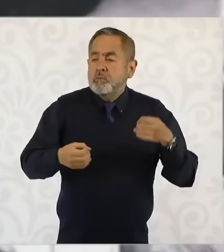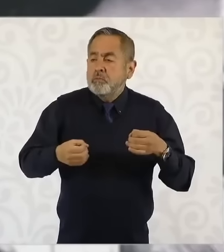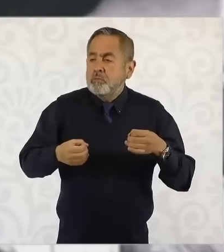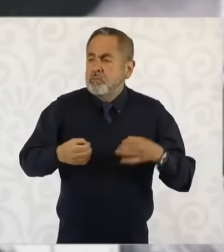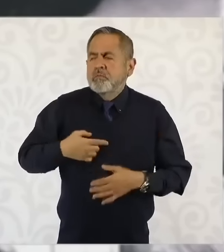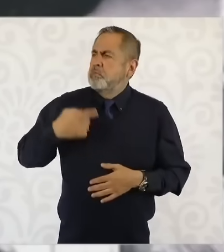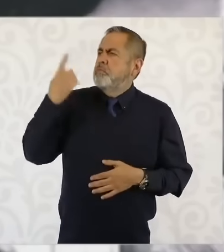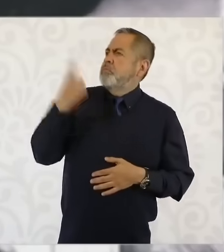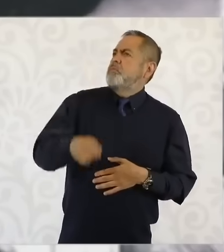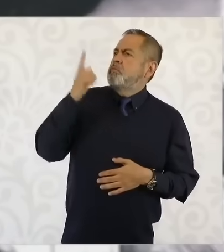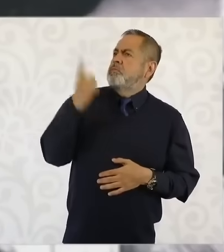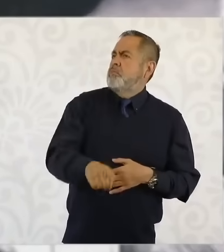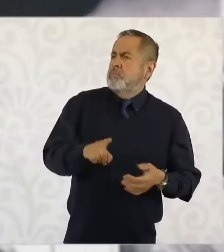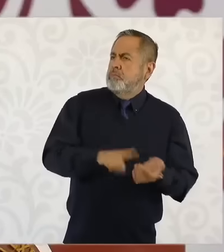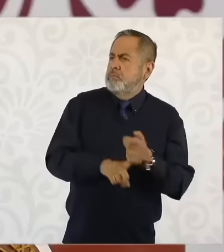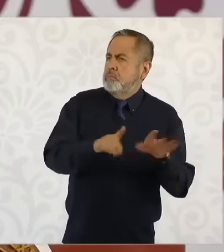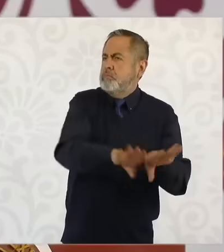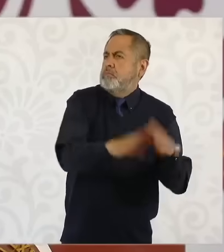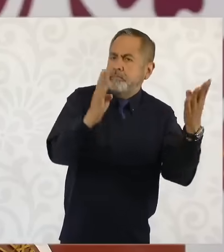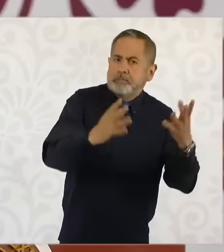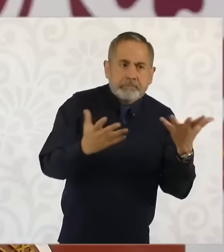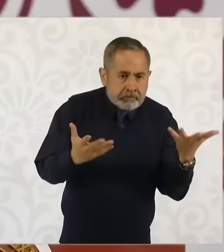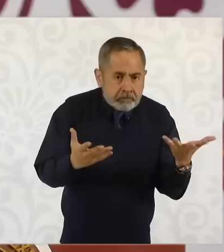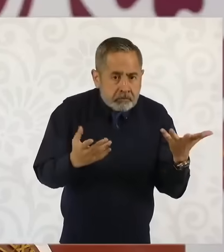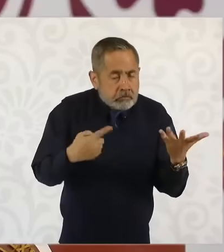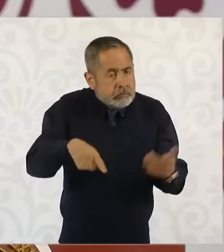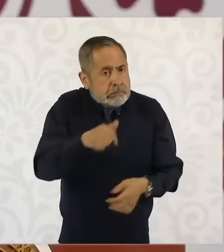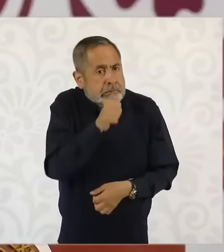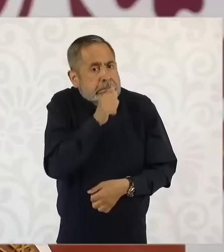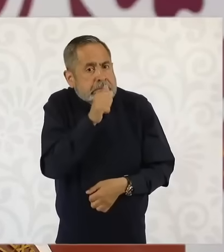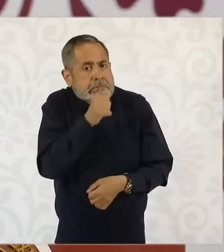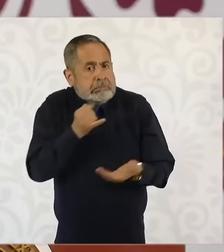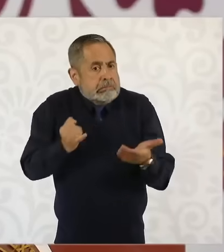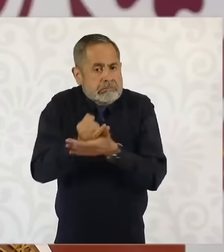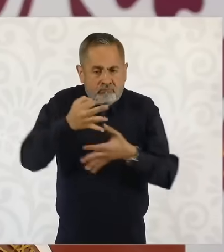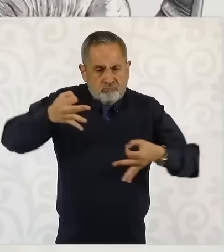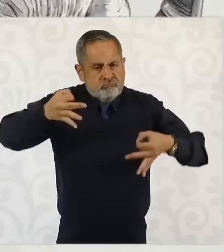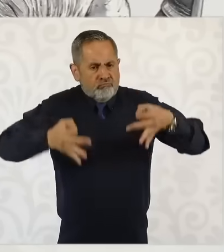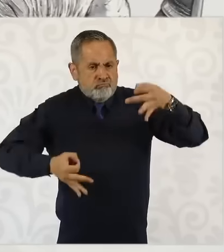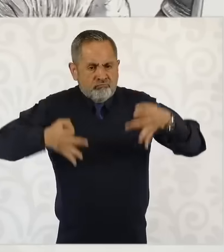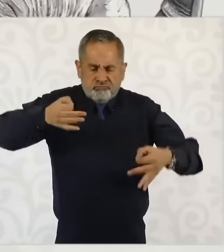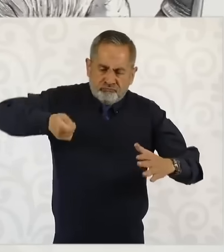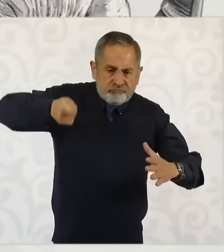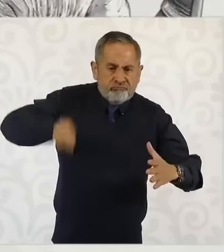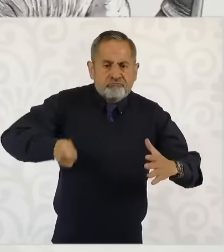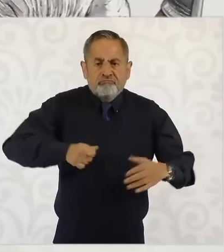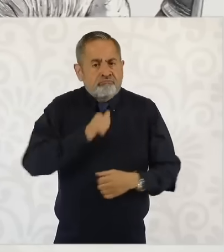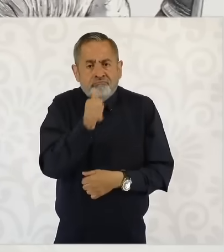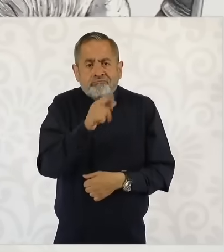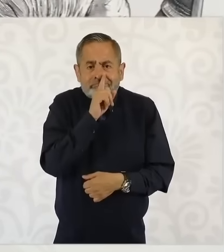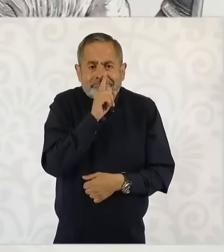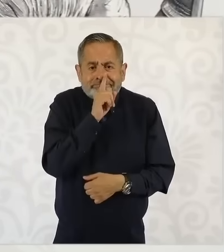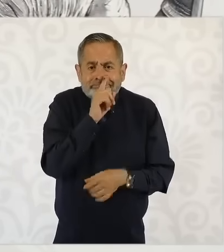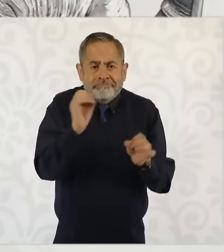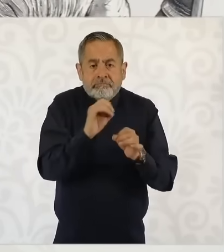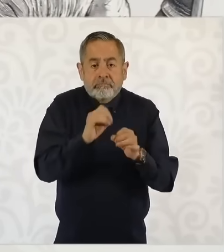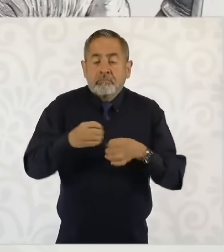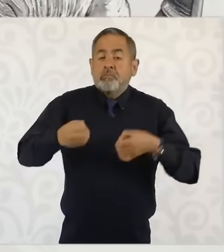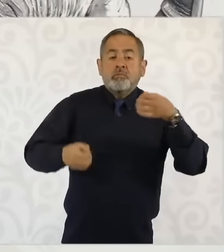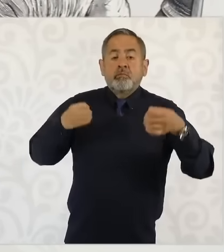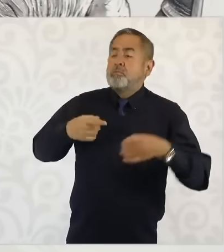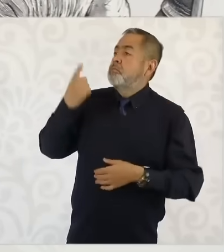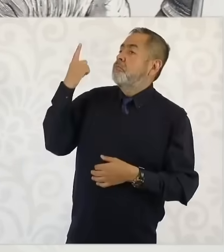federal da una suspensión por haber una persona sido incorporada lista de personas bloqueadas el